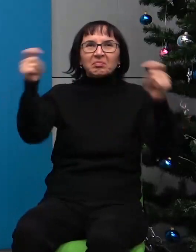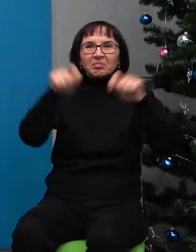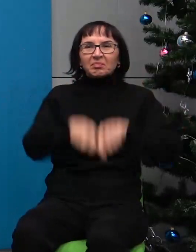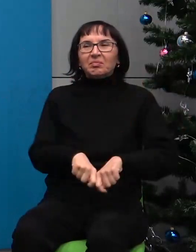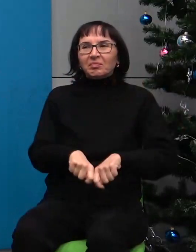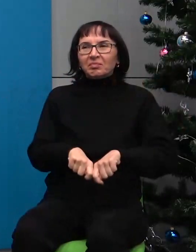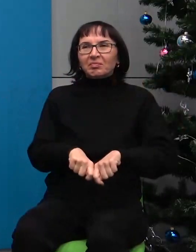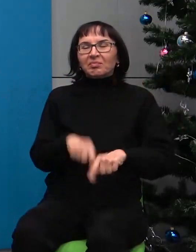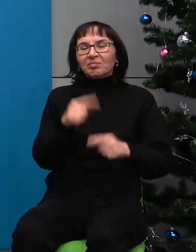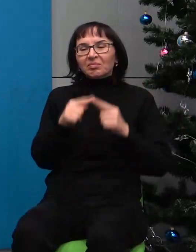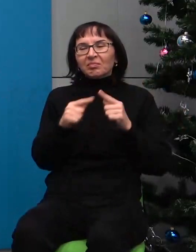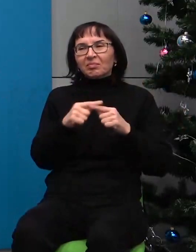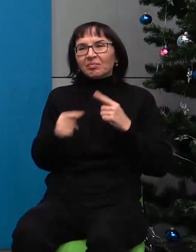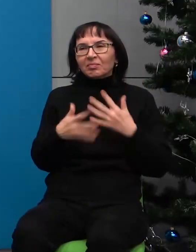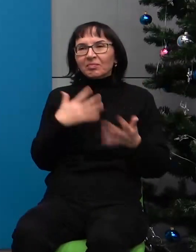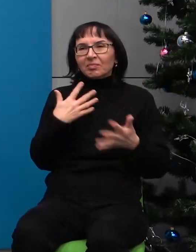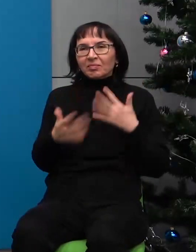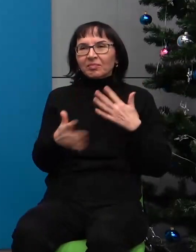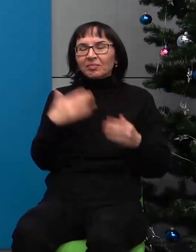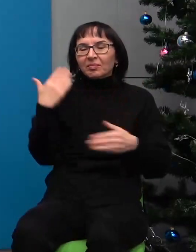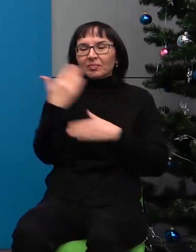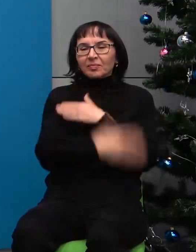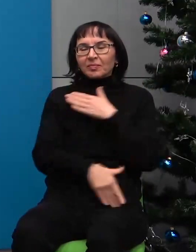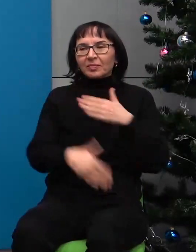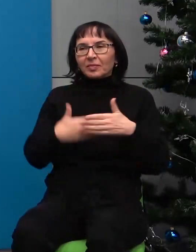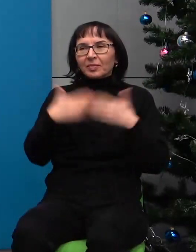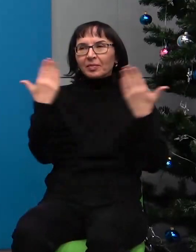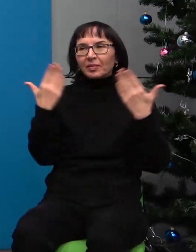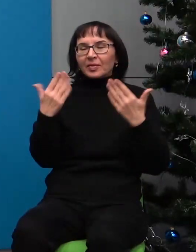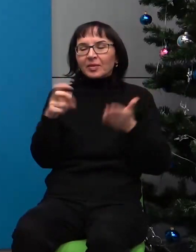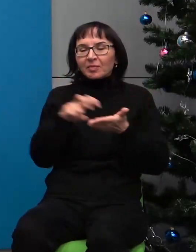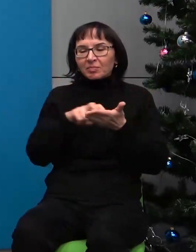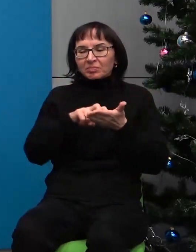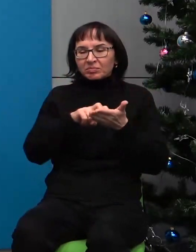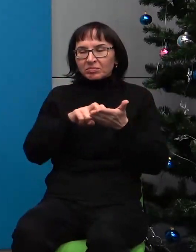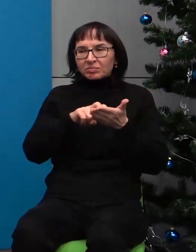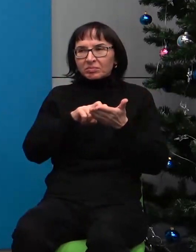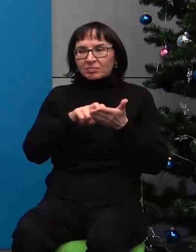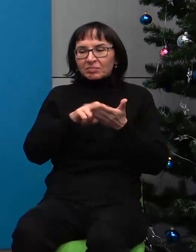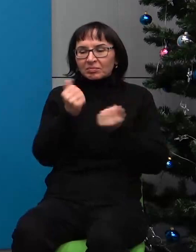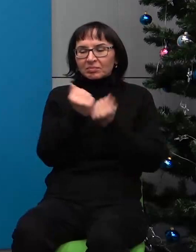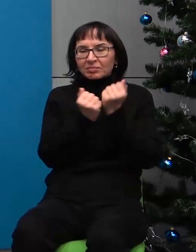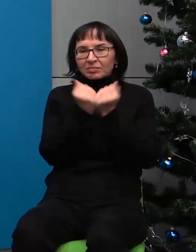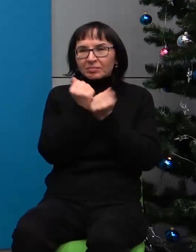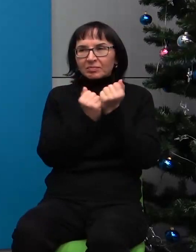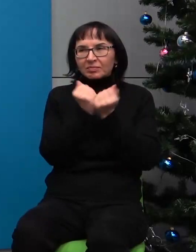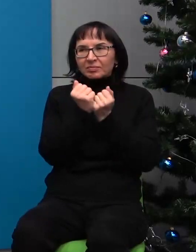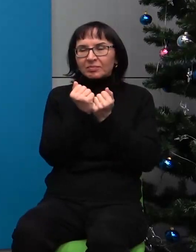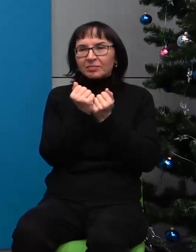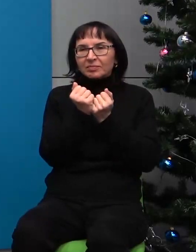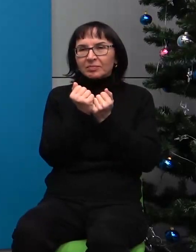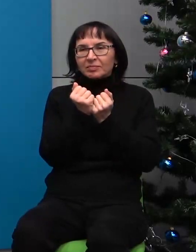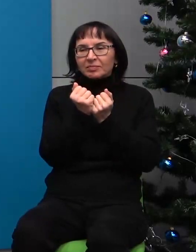I ostatniego dnia, taki zestresowany, stałem nad tymi papierami, już Uber, dostałem smsa, że Uber podjeżdża